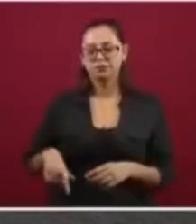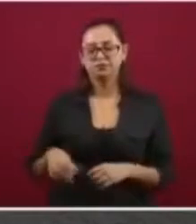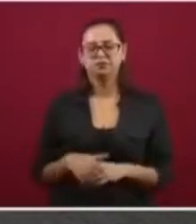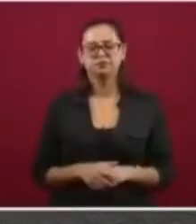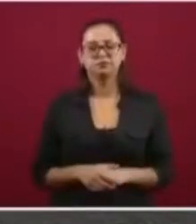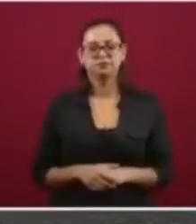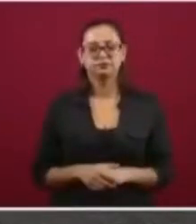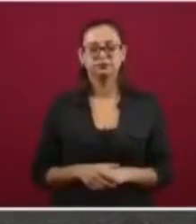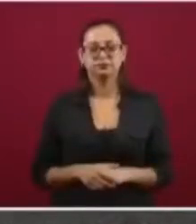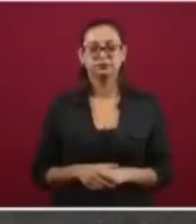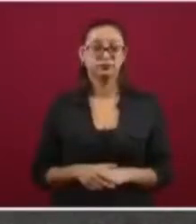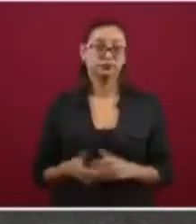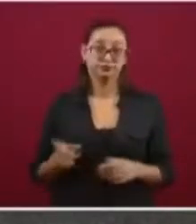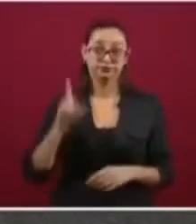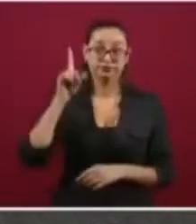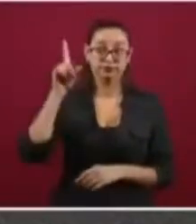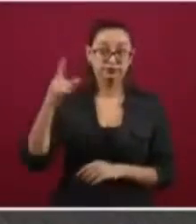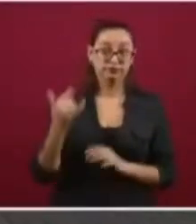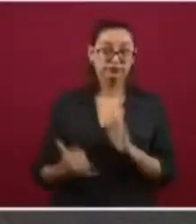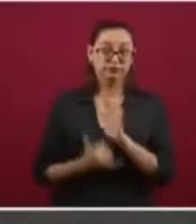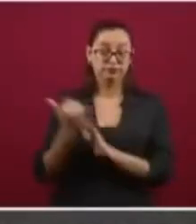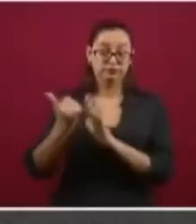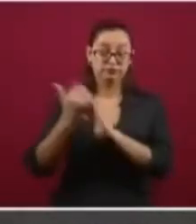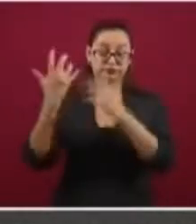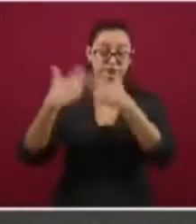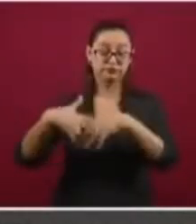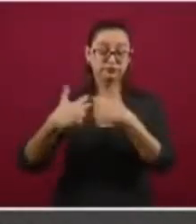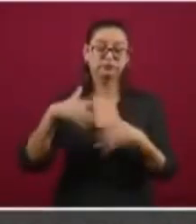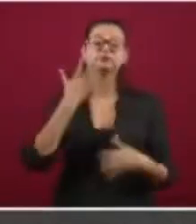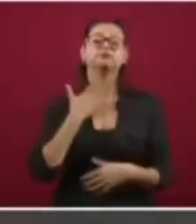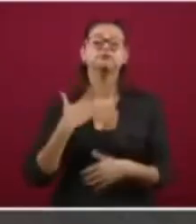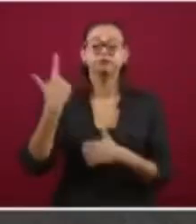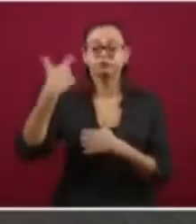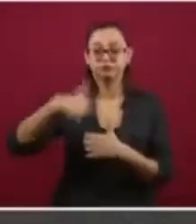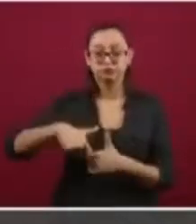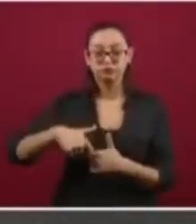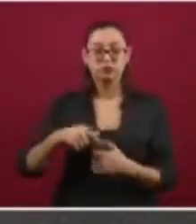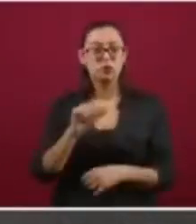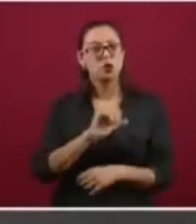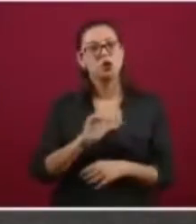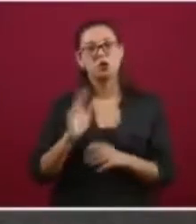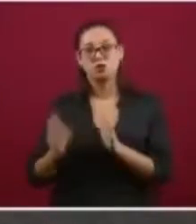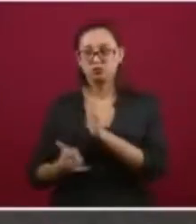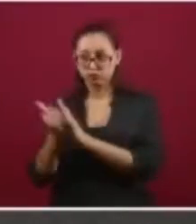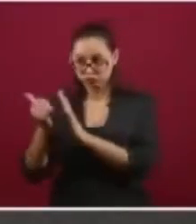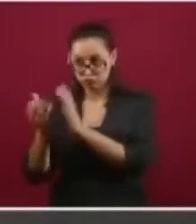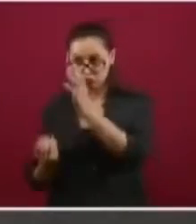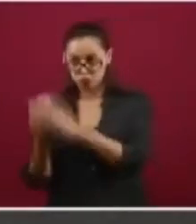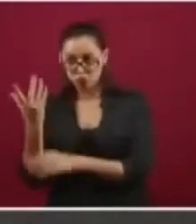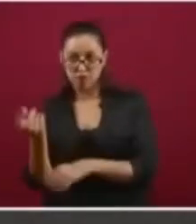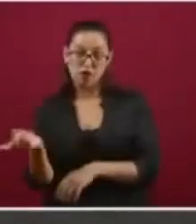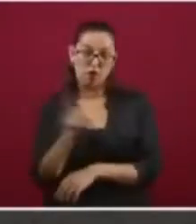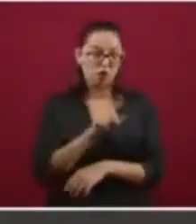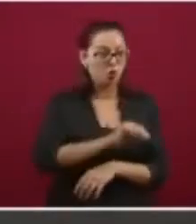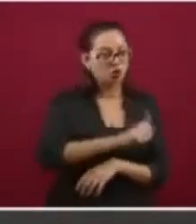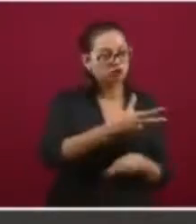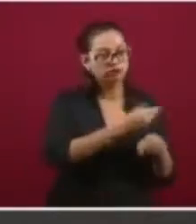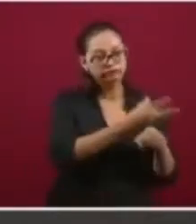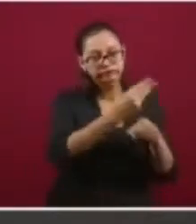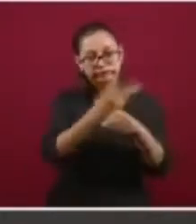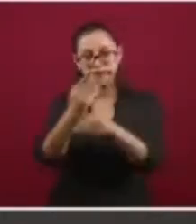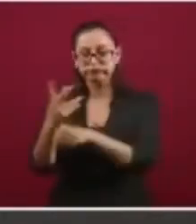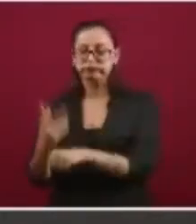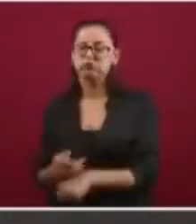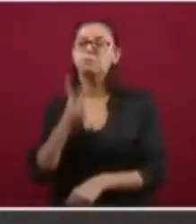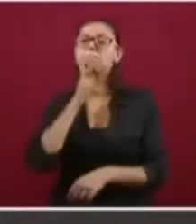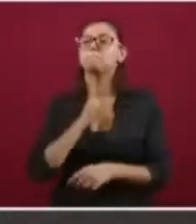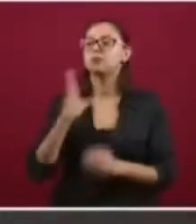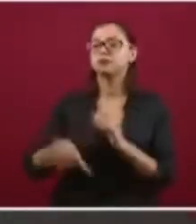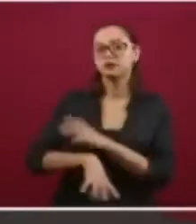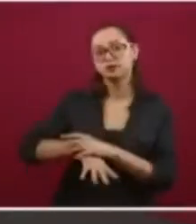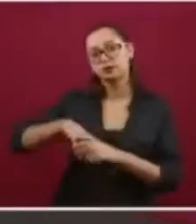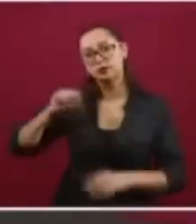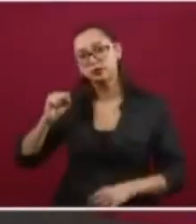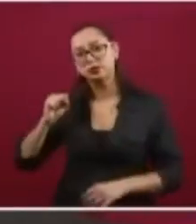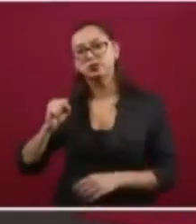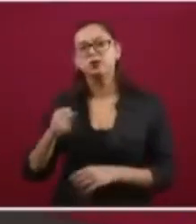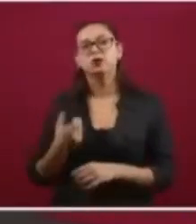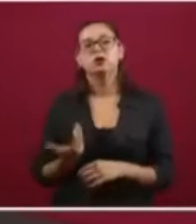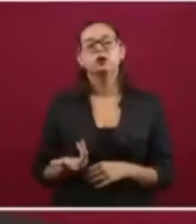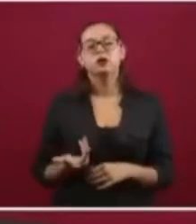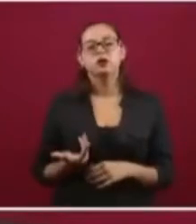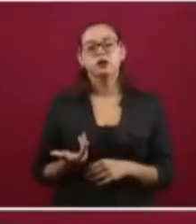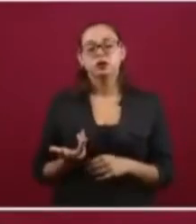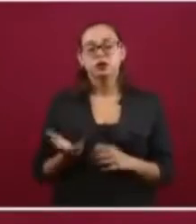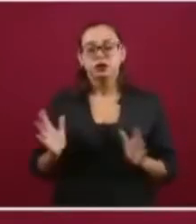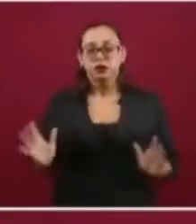la refinería, la rehabilitación de las refinerías, la extracción del petróleo, el impulso al